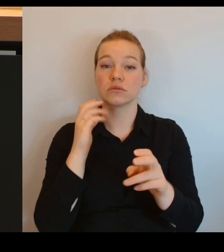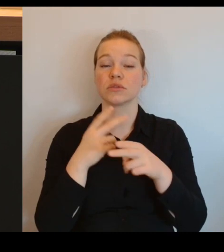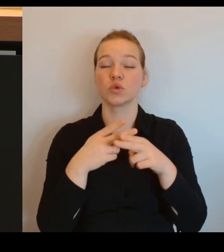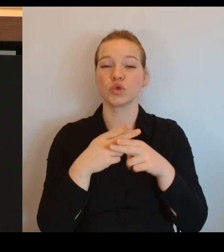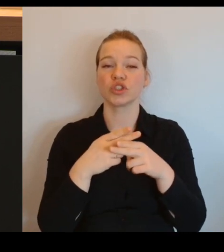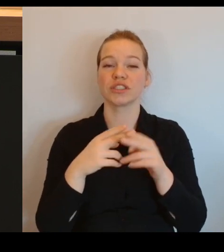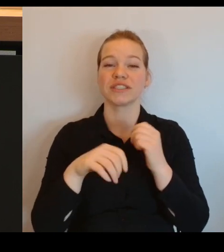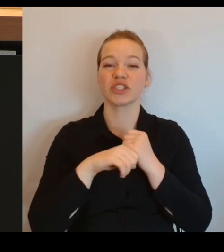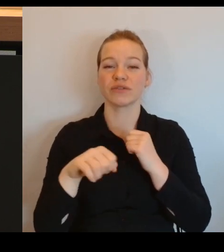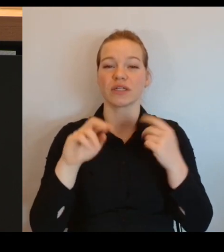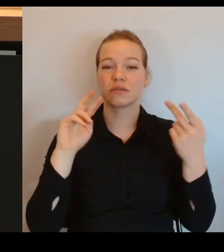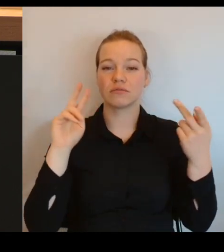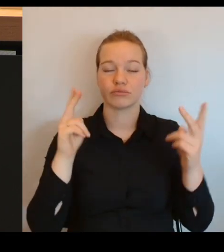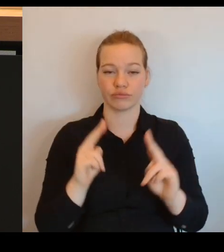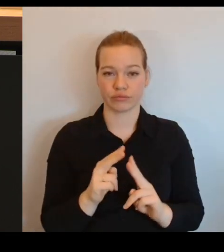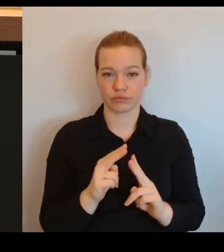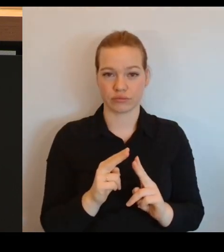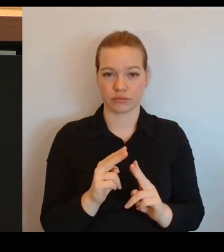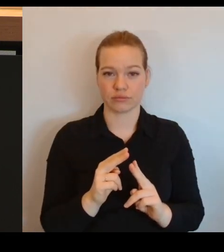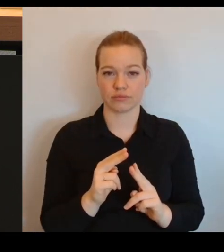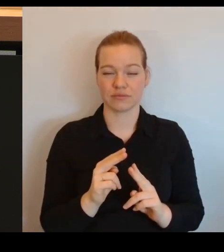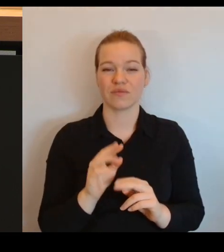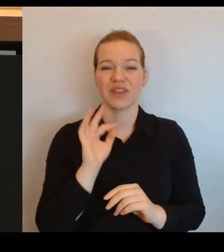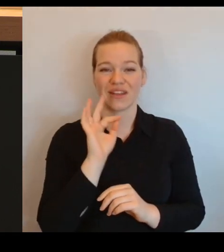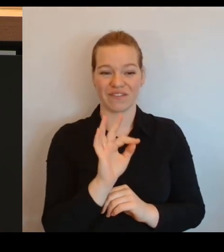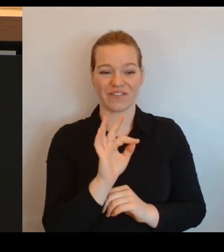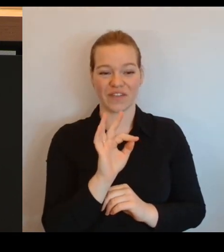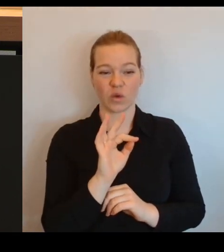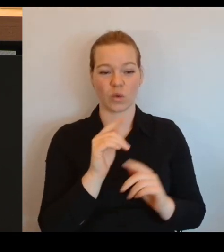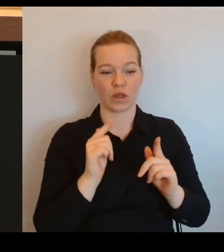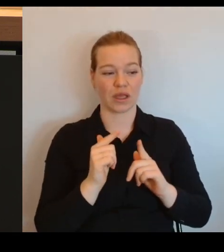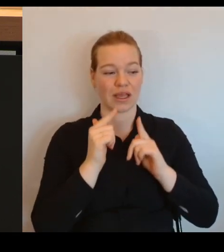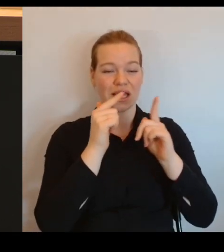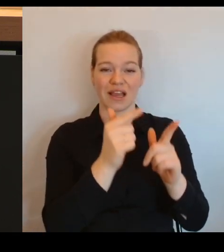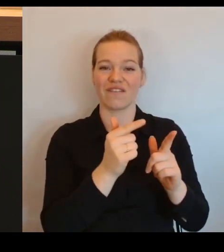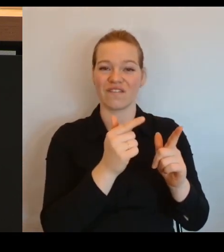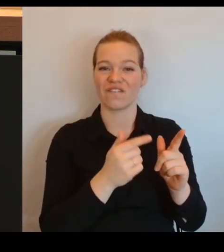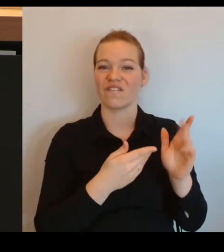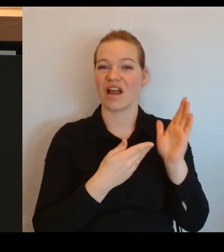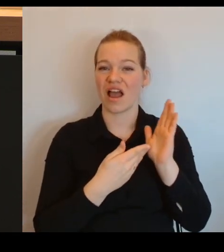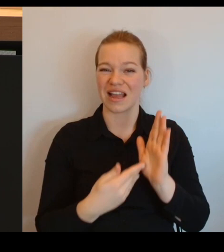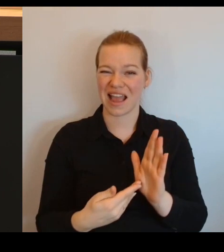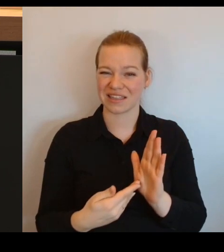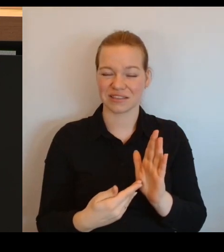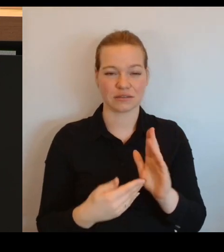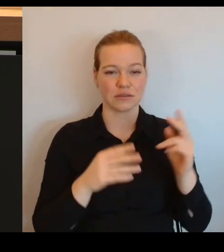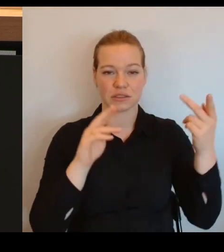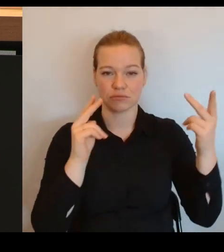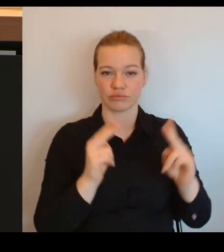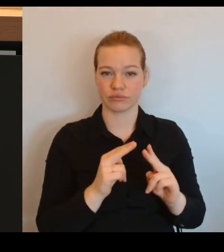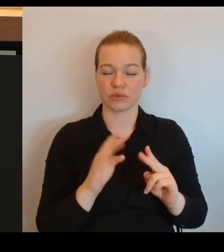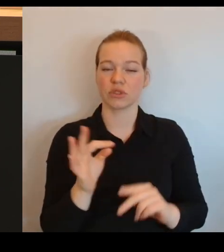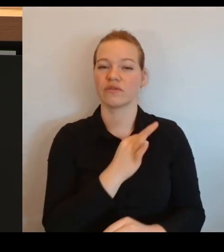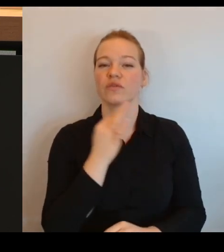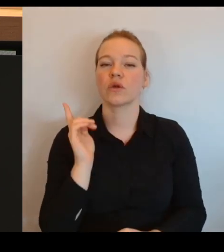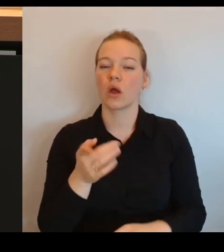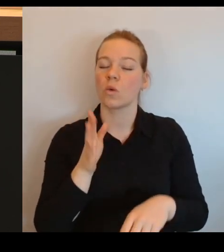Das kostet uns nicht nur Fahrgäste, das kostet uns allen Zeit und Nerven. Aber vor allem erhöht es den Personalbedarf und das bei gleichzeitig steigendem